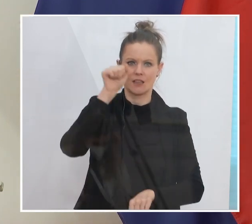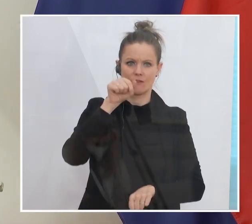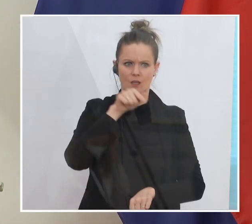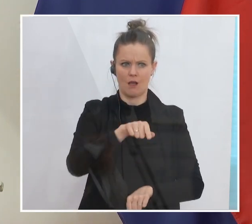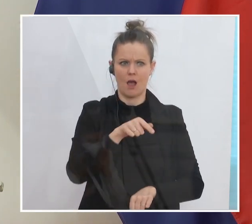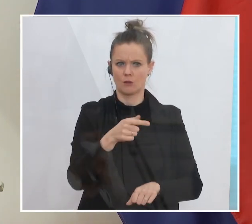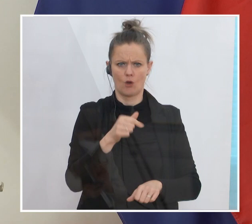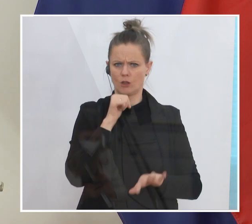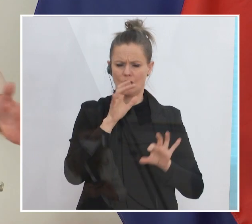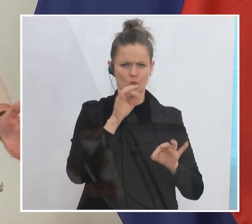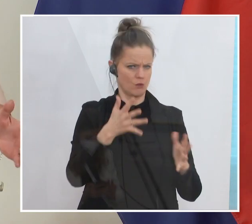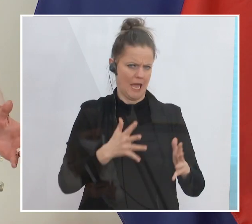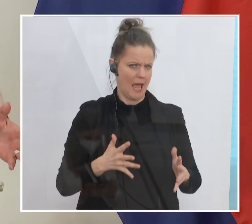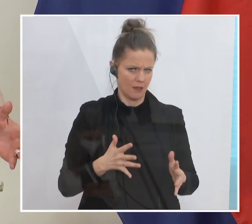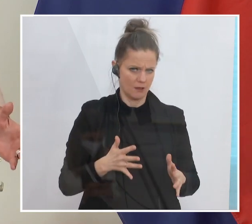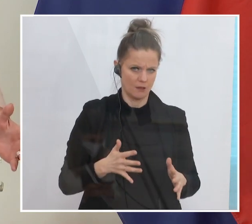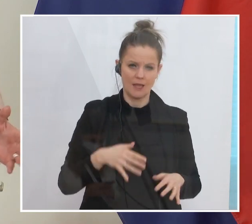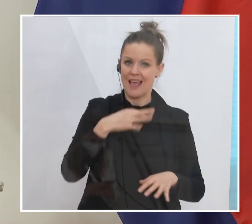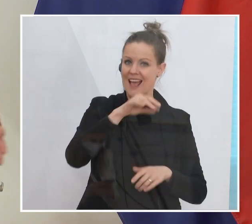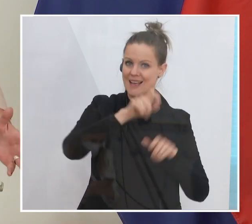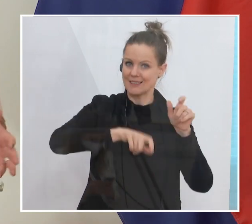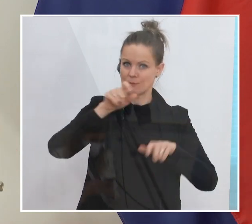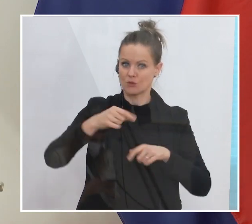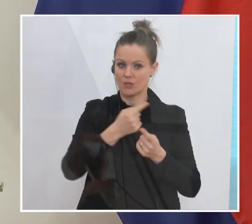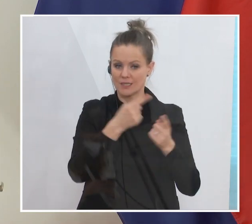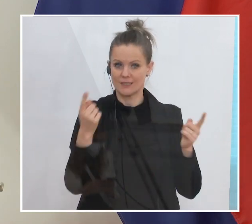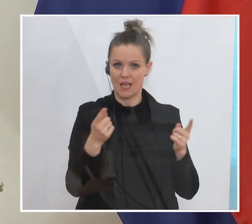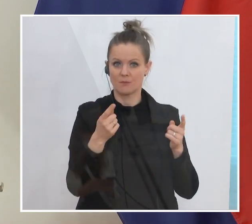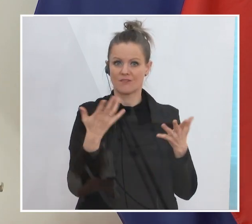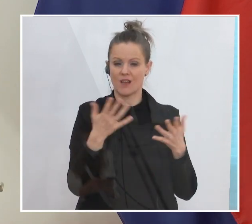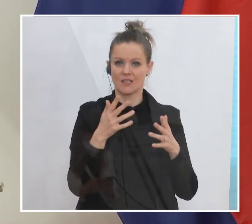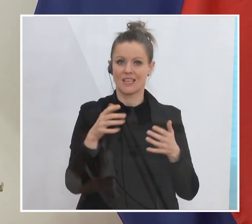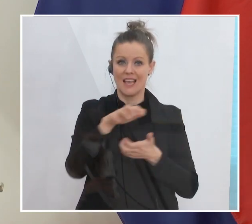noch sonstiges. Einzelpersonen haben da versucht, sich in einer Krise zu bereichern.